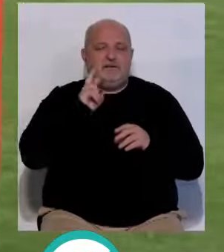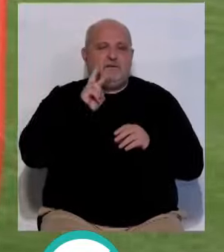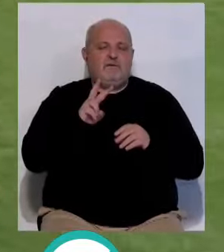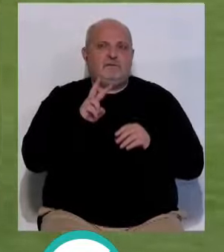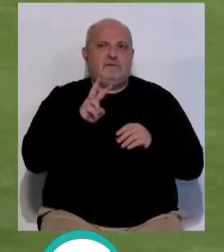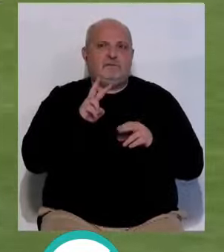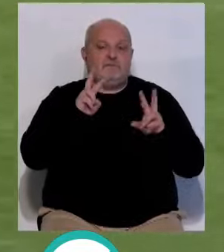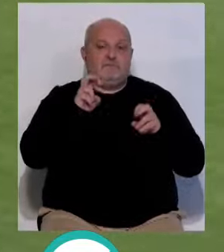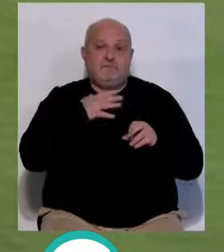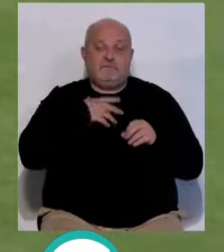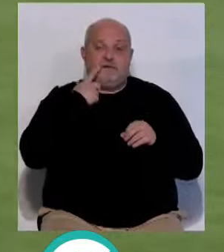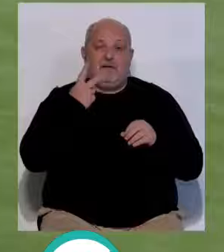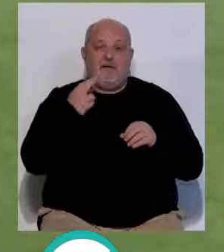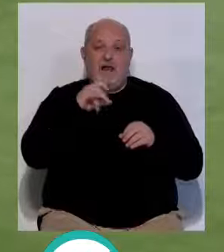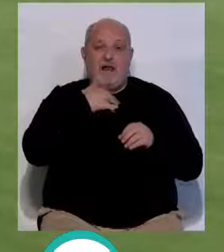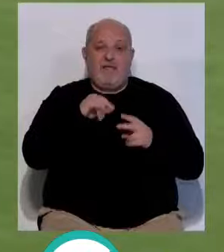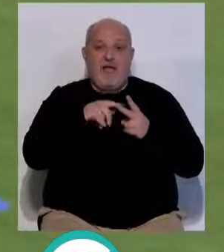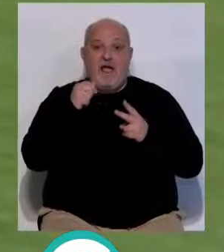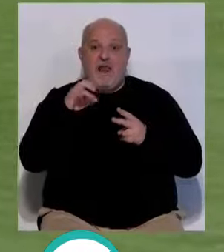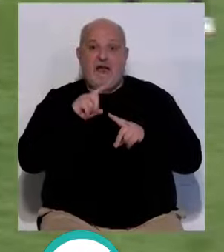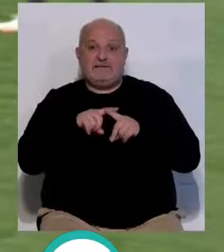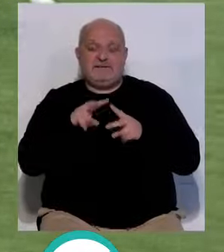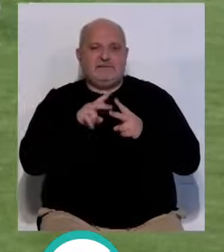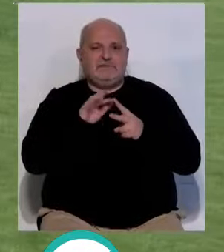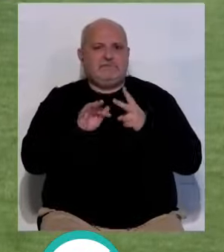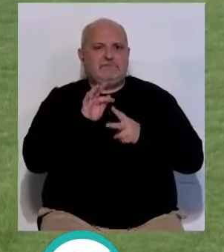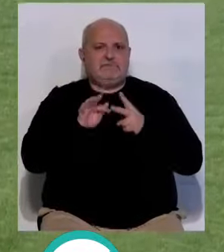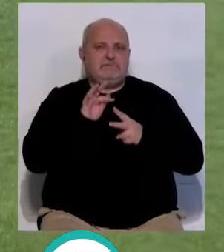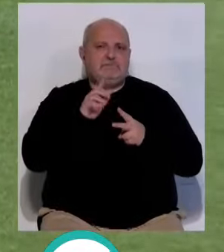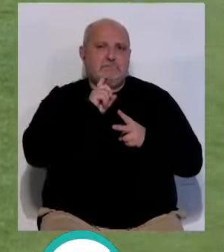hablando yo creo que la pareja Alcaraz y Alex por momento han rendido bien Porque Alex creo